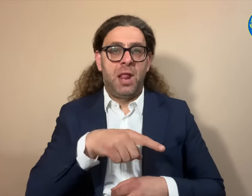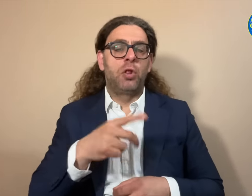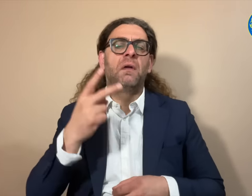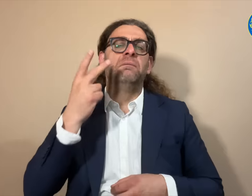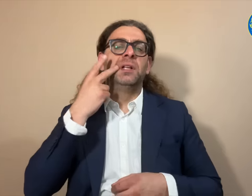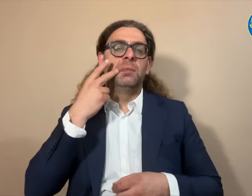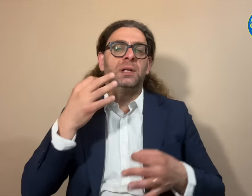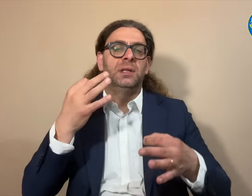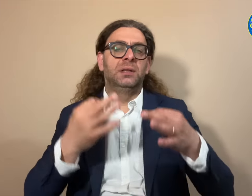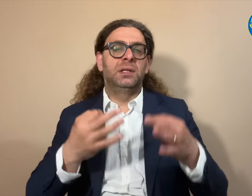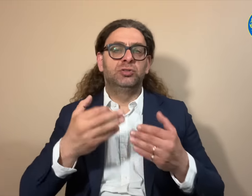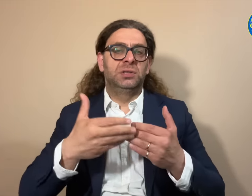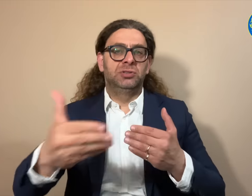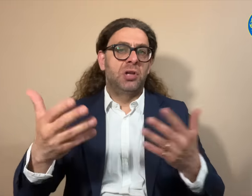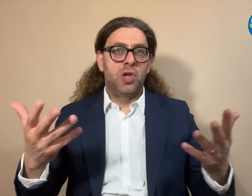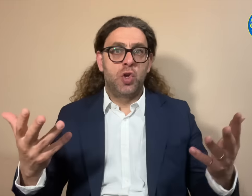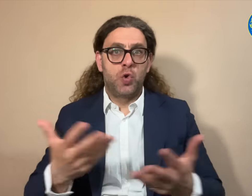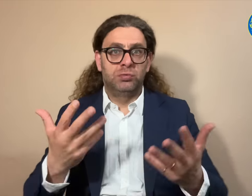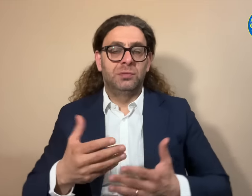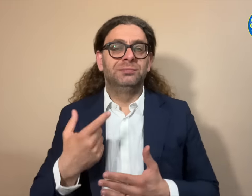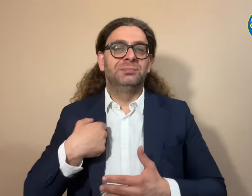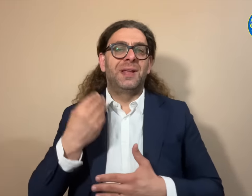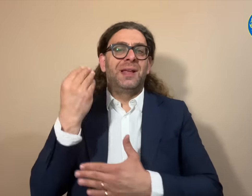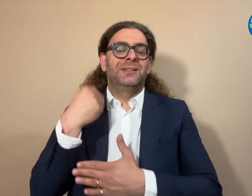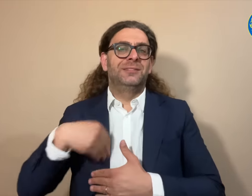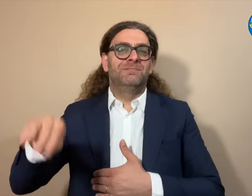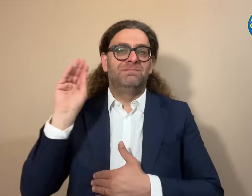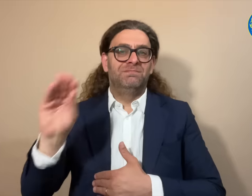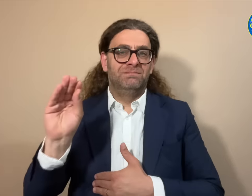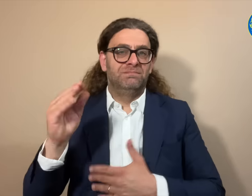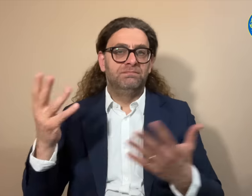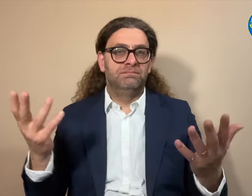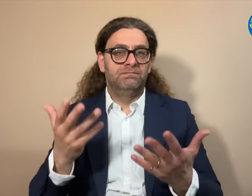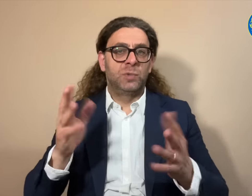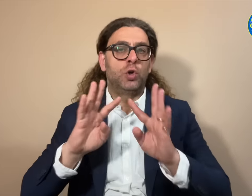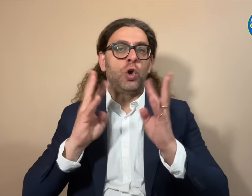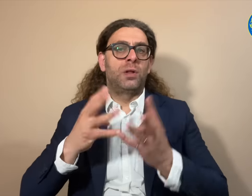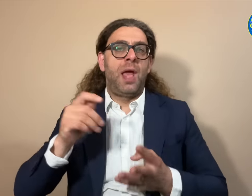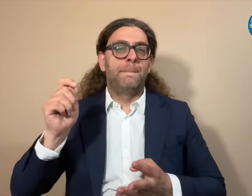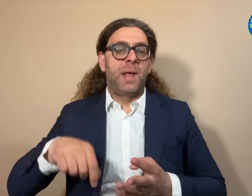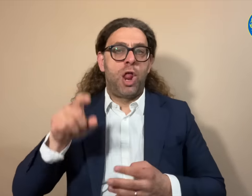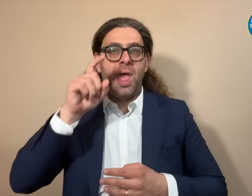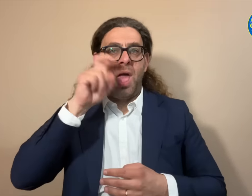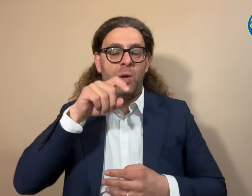Vedremo quindi che cosa verrà deciso. L’ENS ha proposto appello davanti alla Corte d'Appello di L'Aquila,